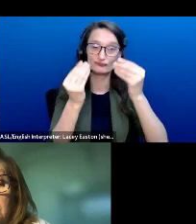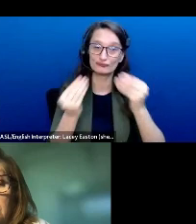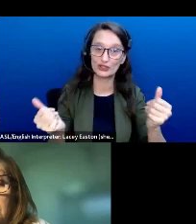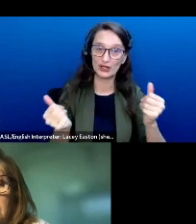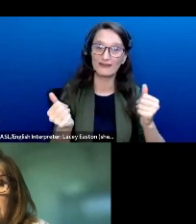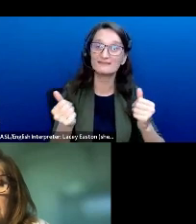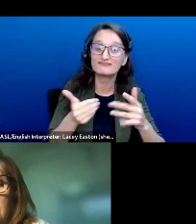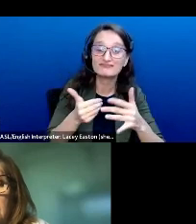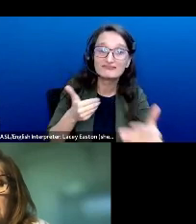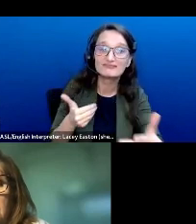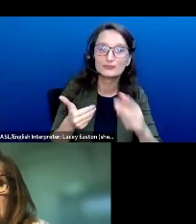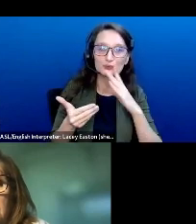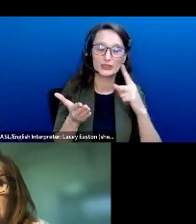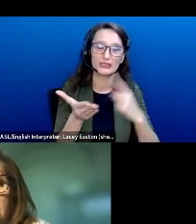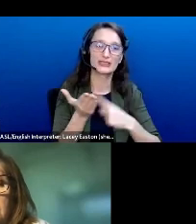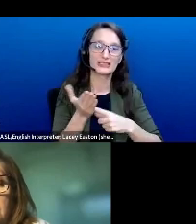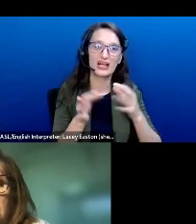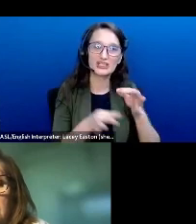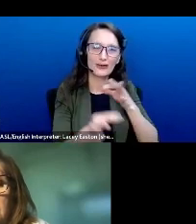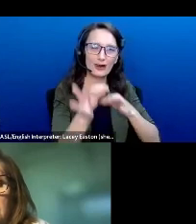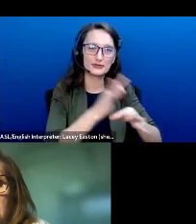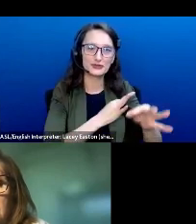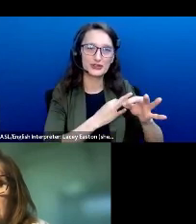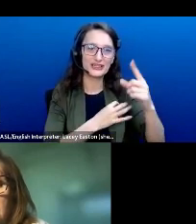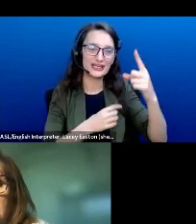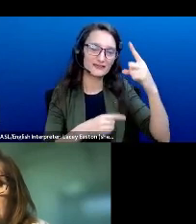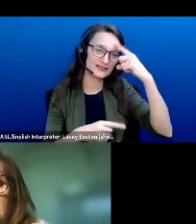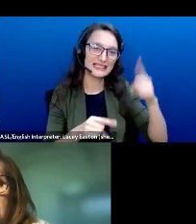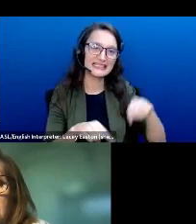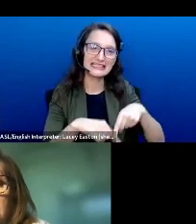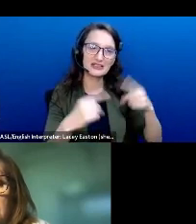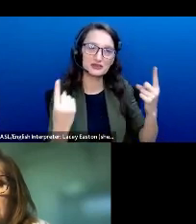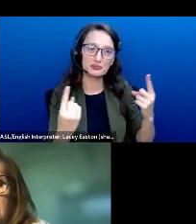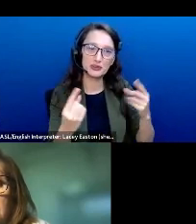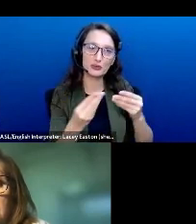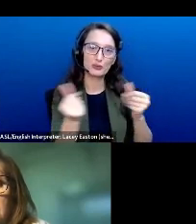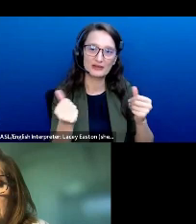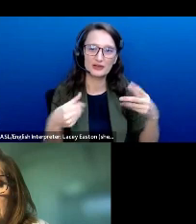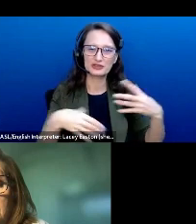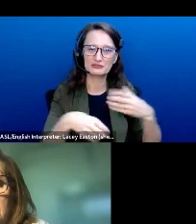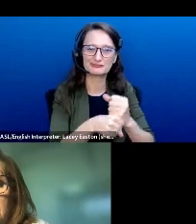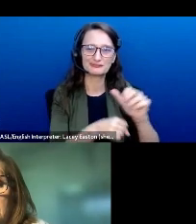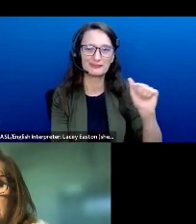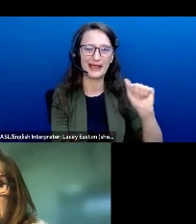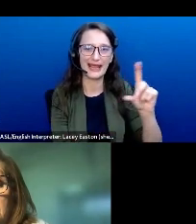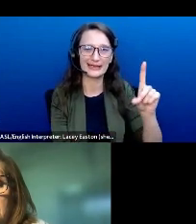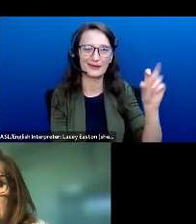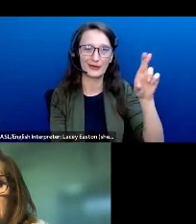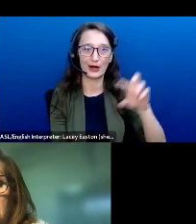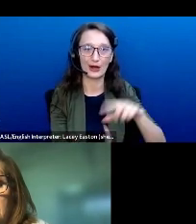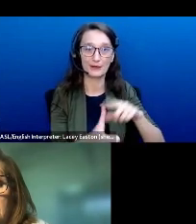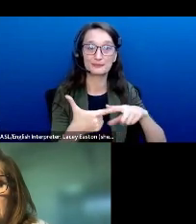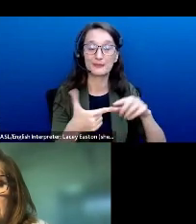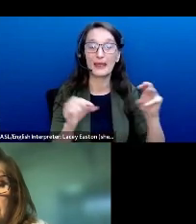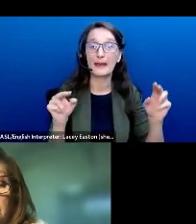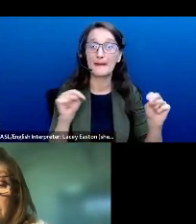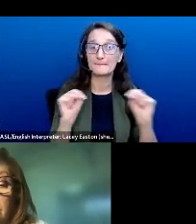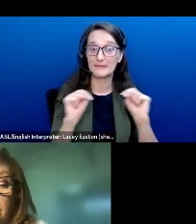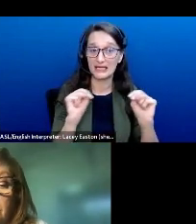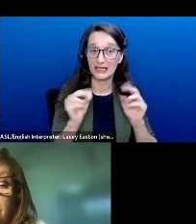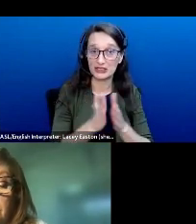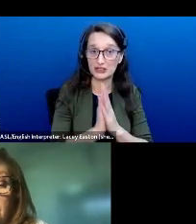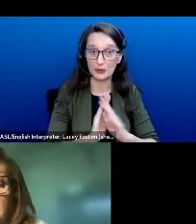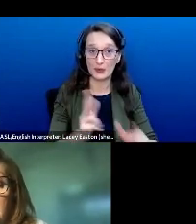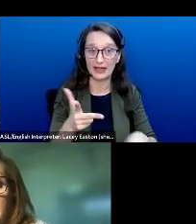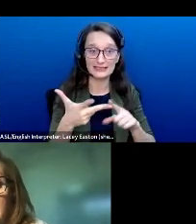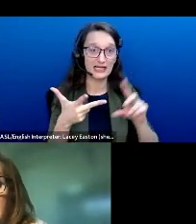sobre la resolución alternativa de disputas o ADR, solicitudes de mediación, audiencias de proceso debido y